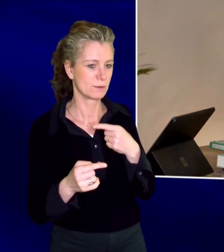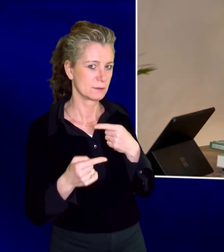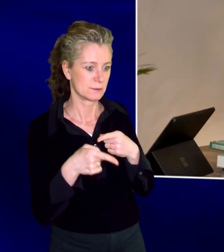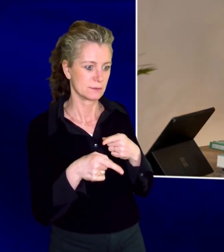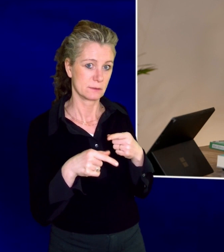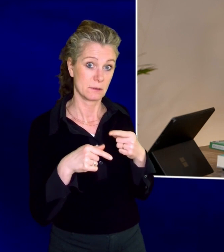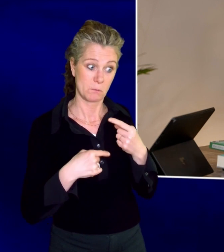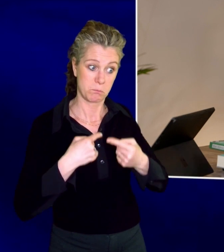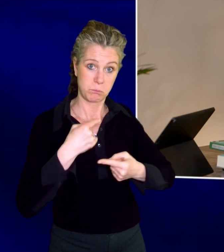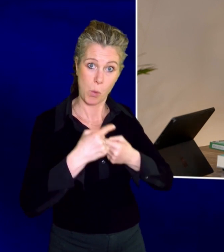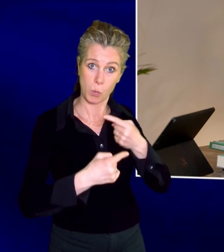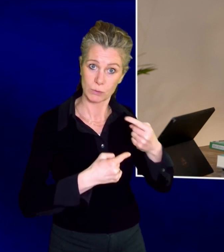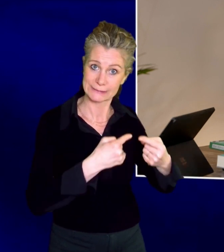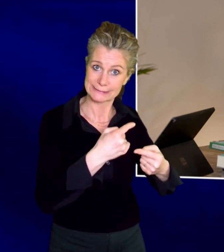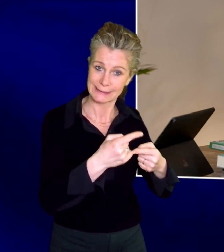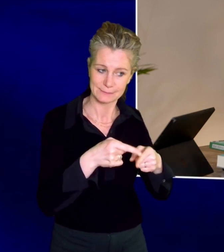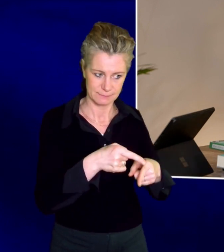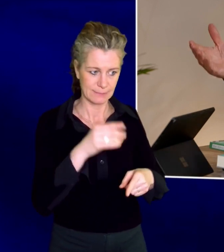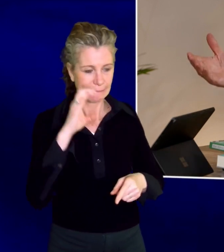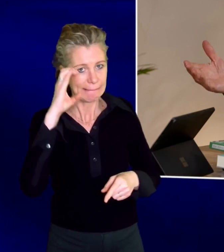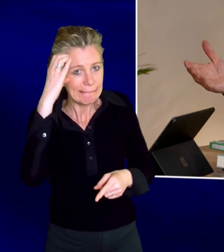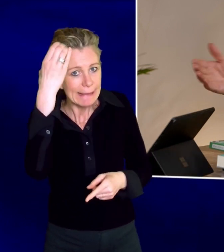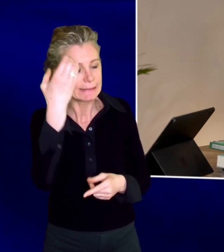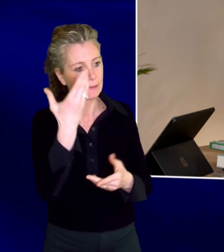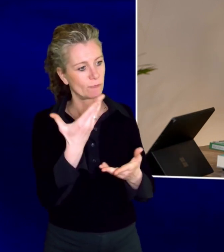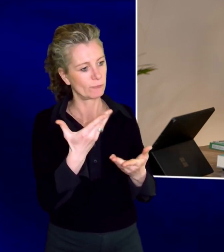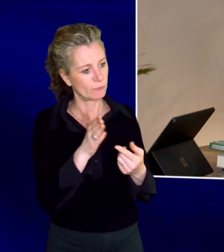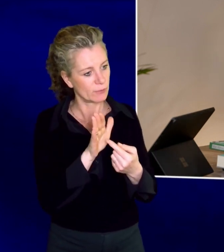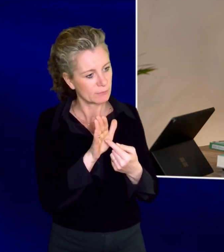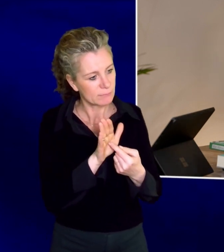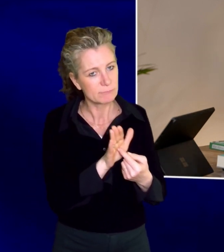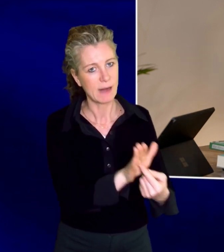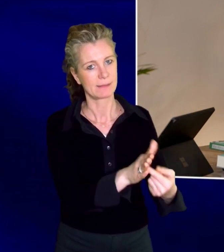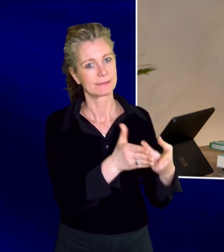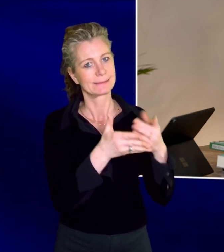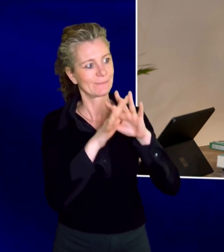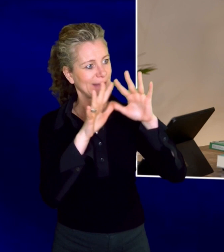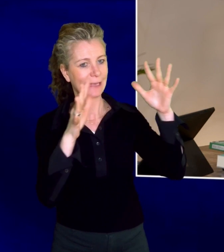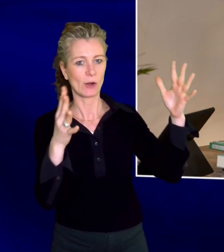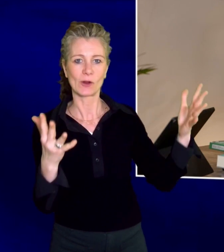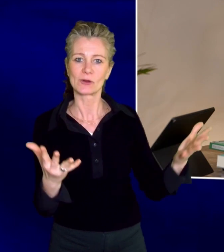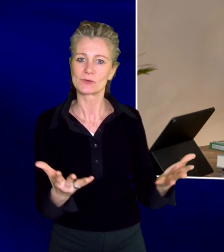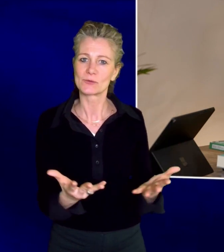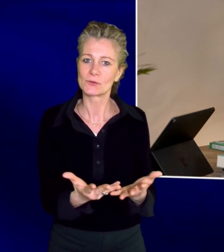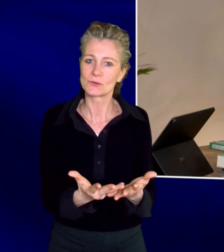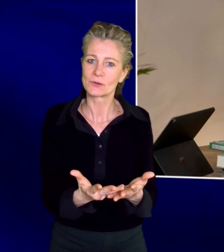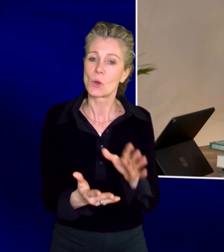op een heel creatieve manier aan de wereld hebt geschonken. Dit is ook een vorm van betekenis geven, zingeving.